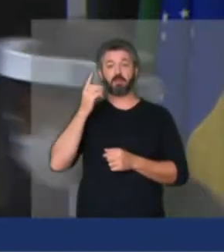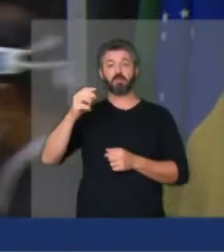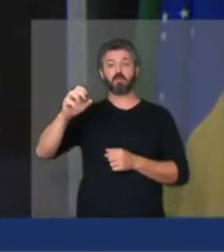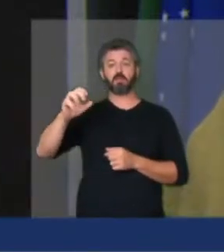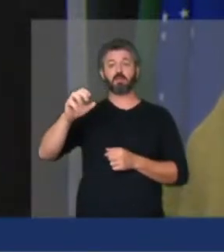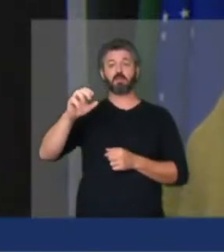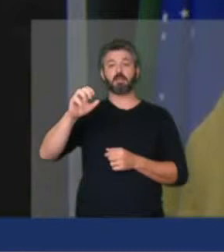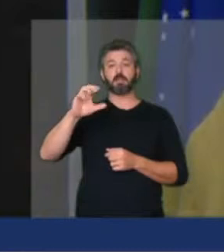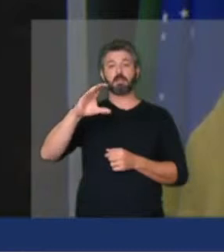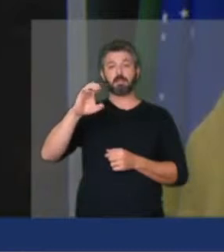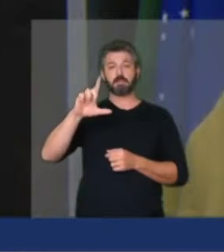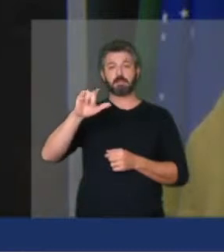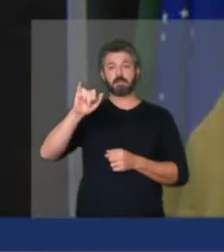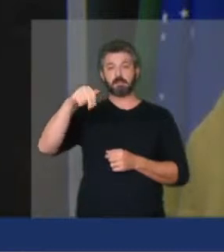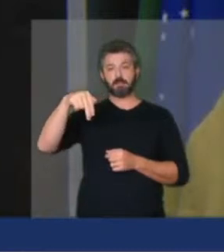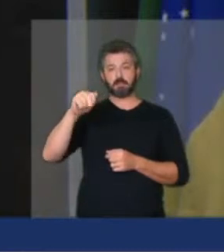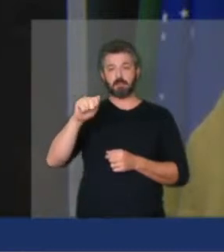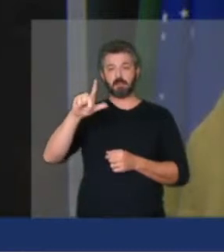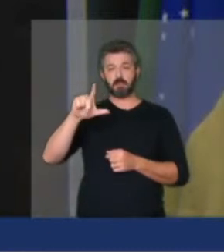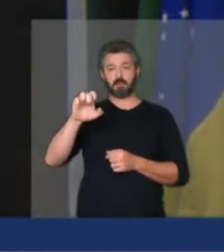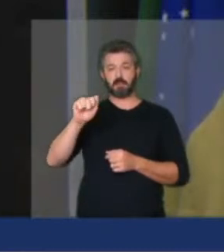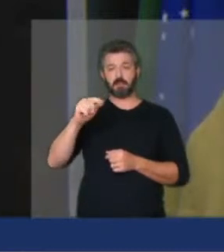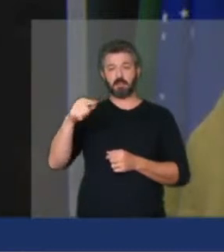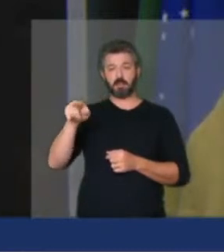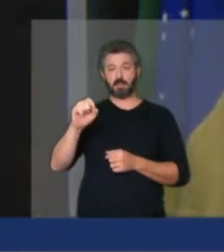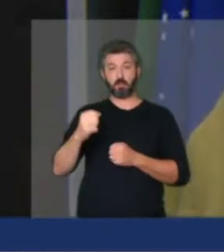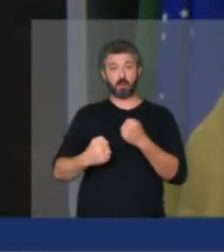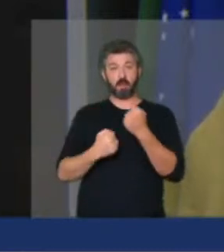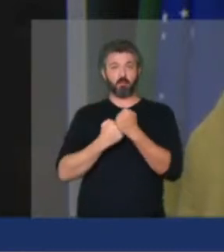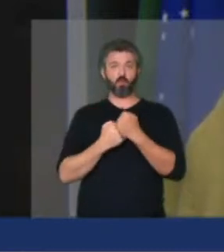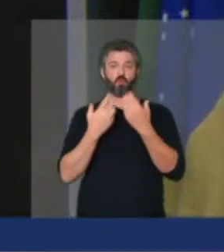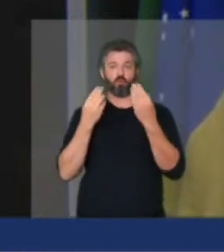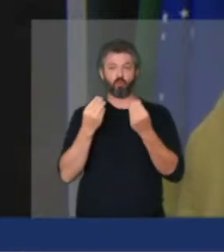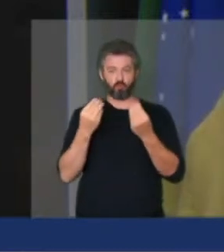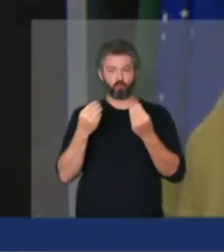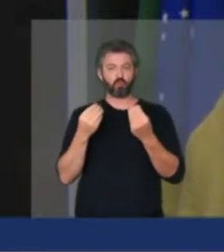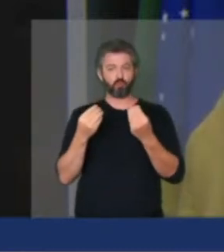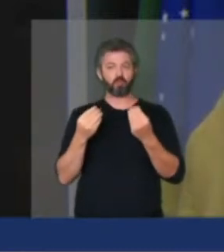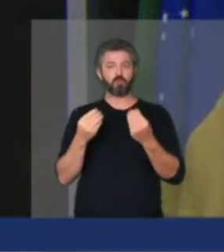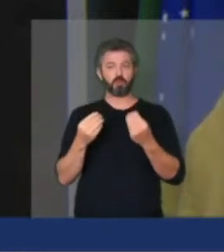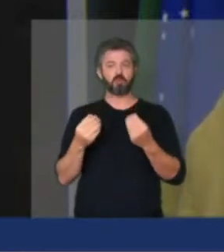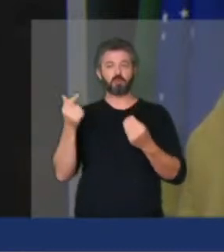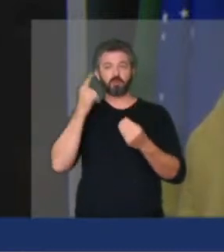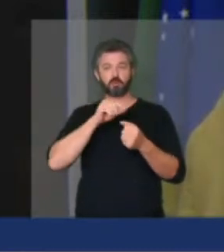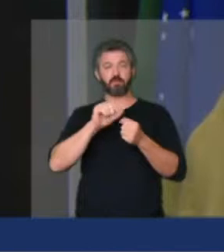QUE A GENTE PUDESSE ESTAR RELATANDO ESSE PROJETO E ESTAR CONSTRUINDO ESSE TEXTO. QUERO AGRADECER AQUI AO LÍDER DO